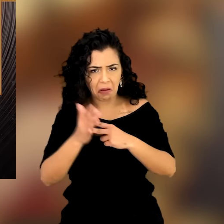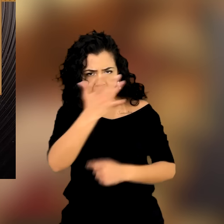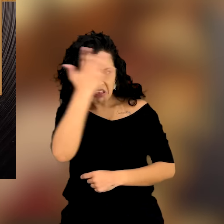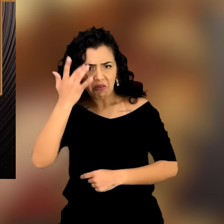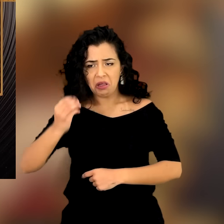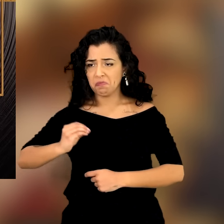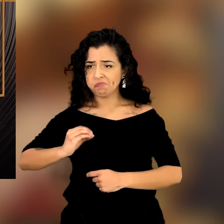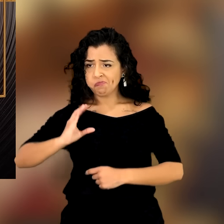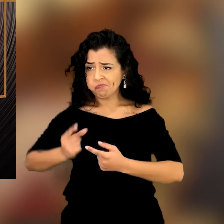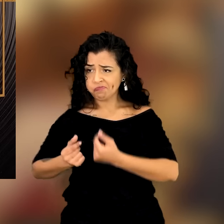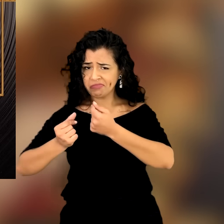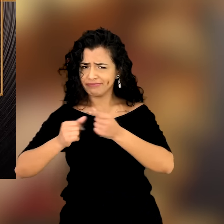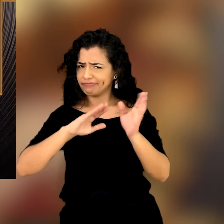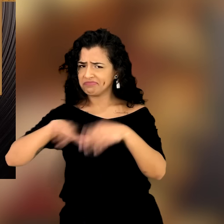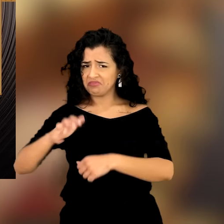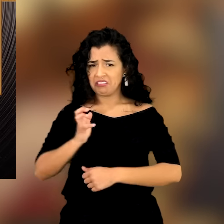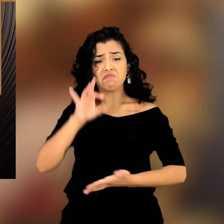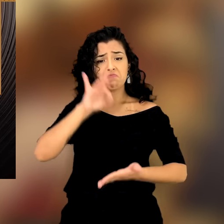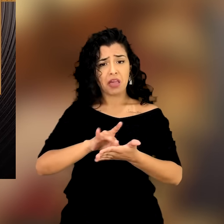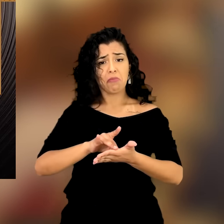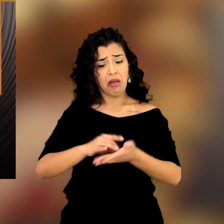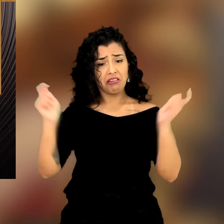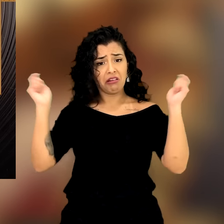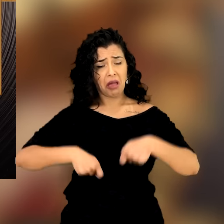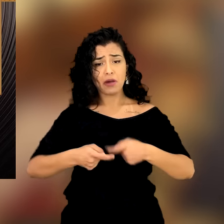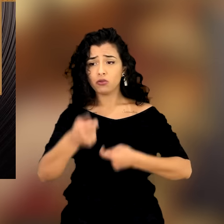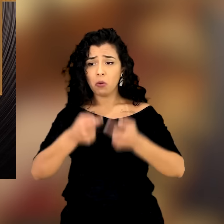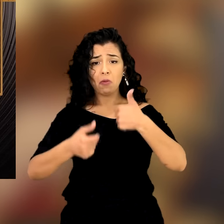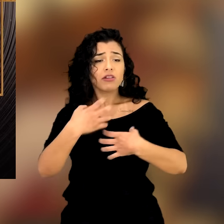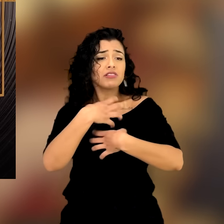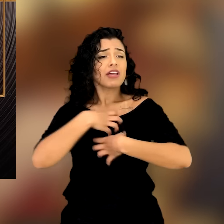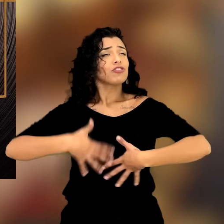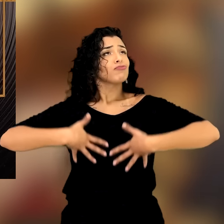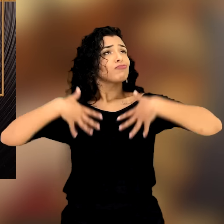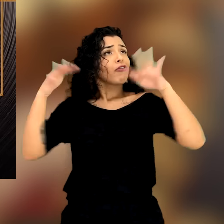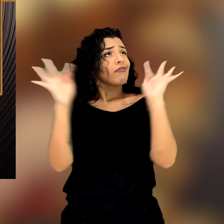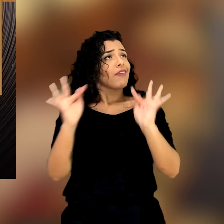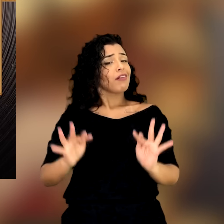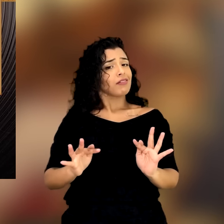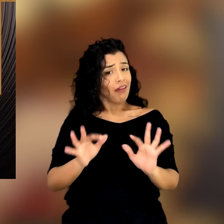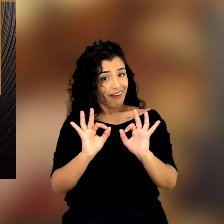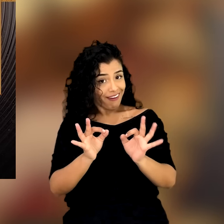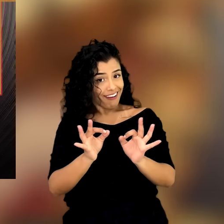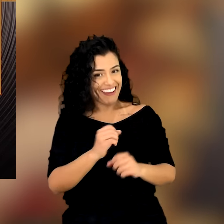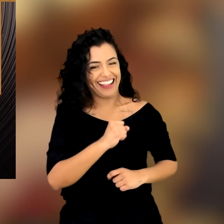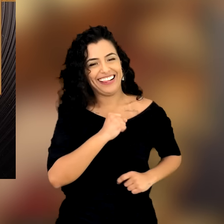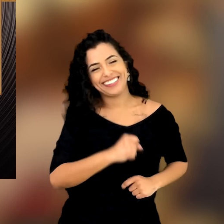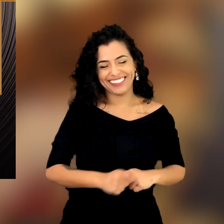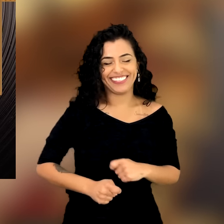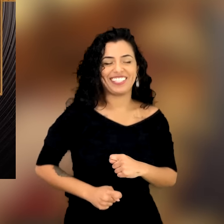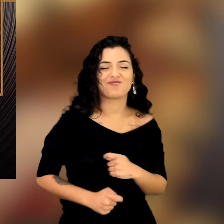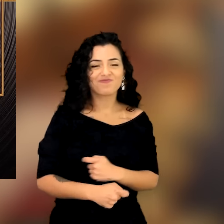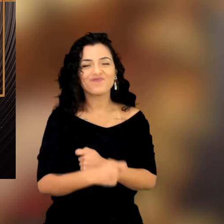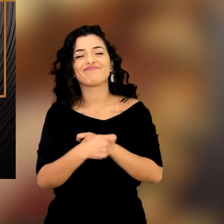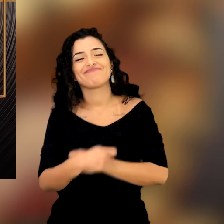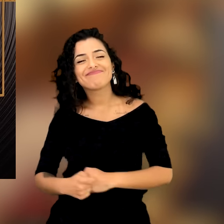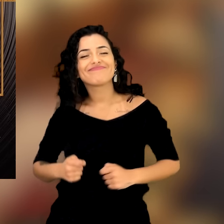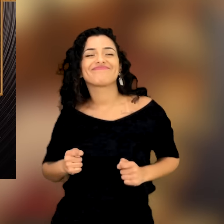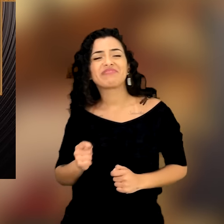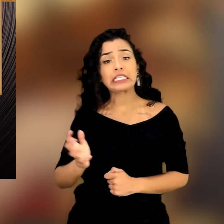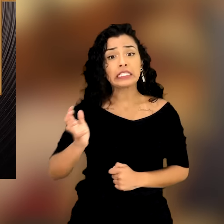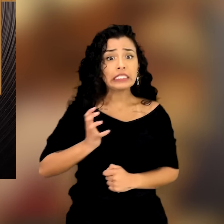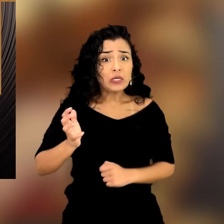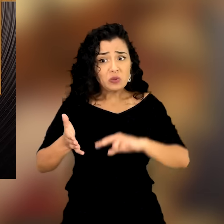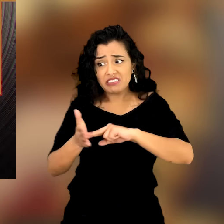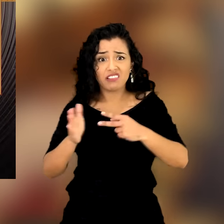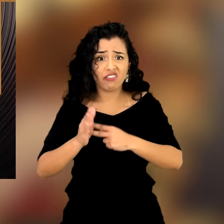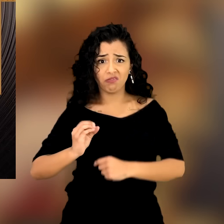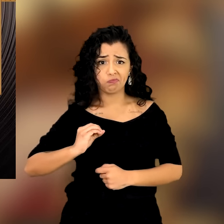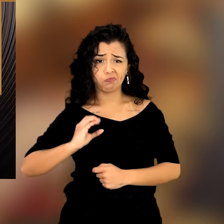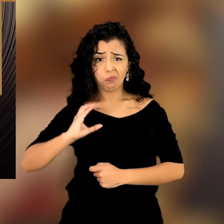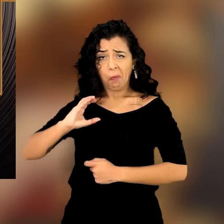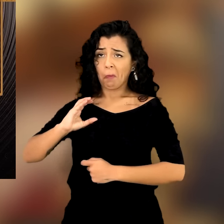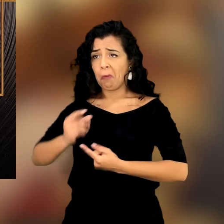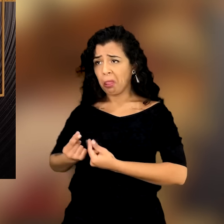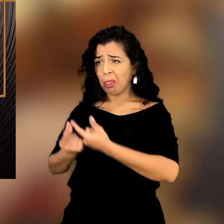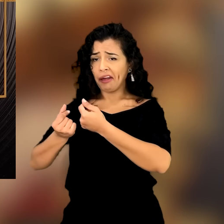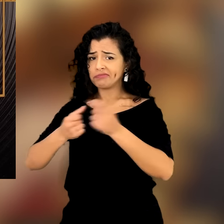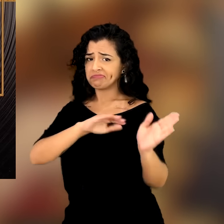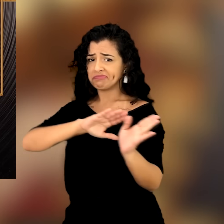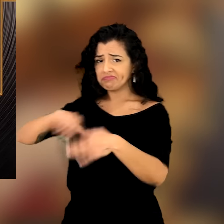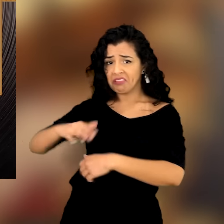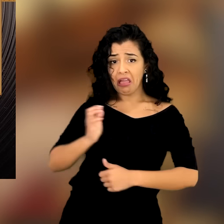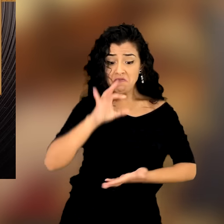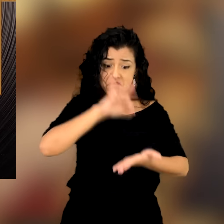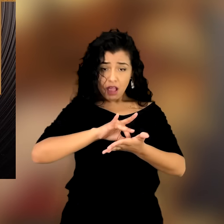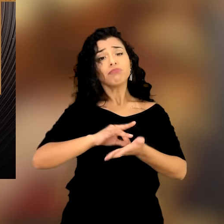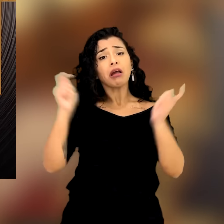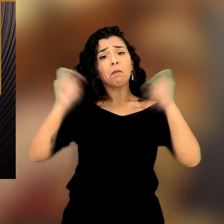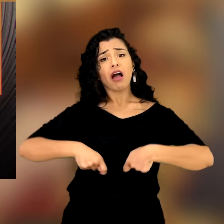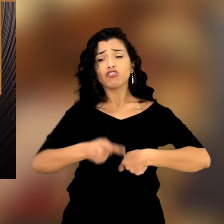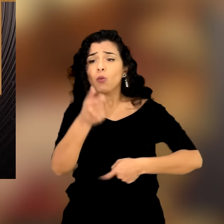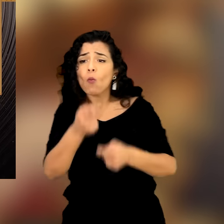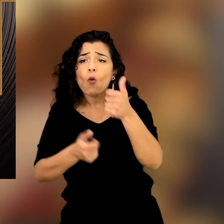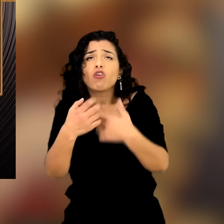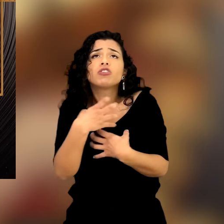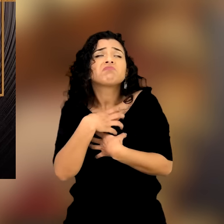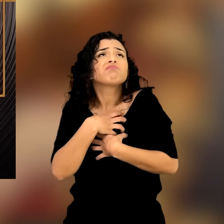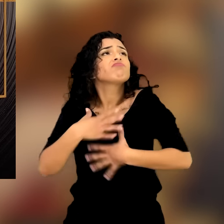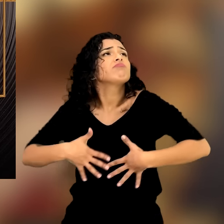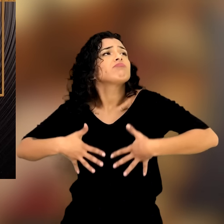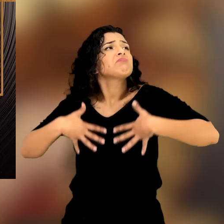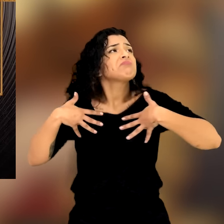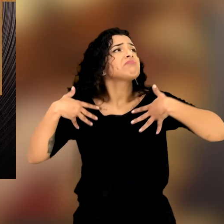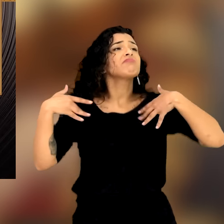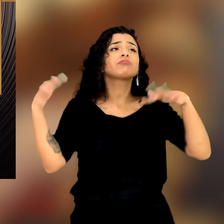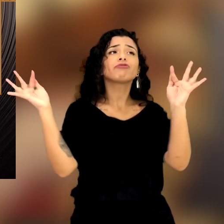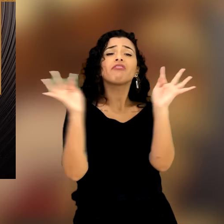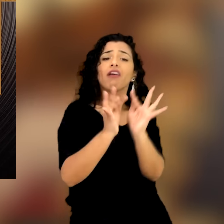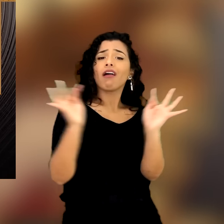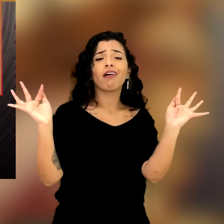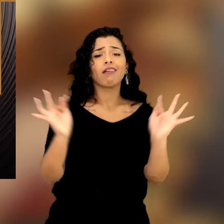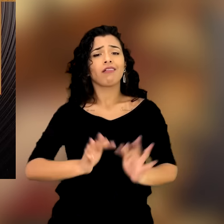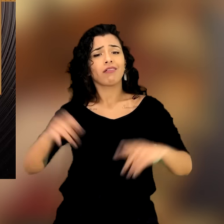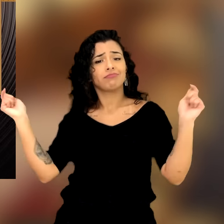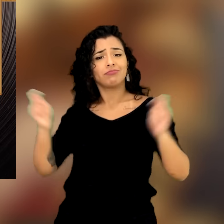Rico não é quem tem e sim quem não precisa de muito para ser feliz